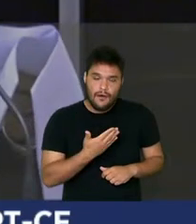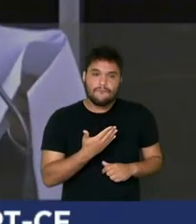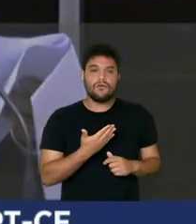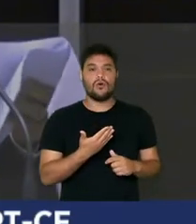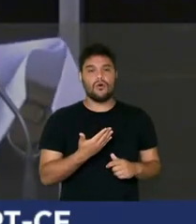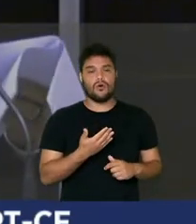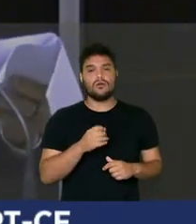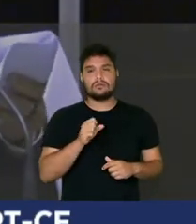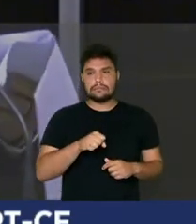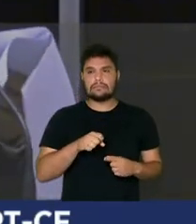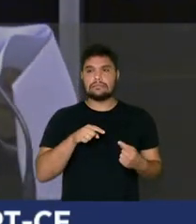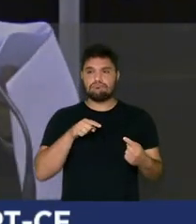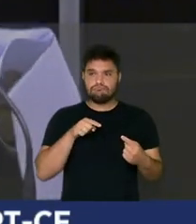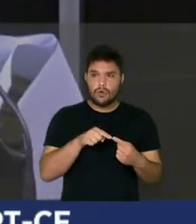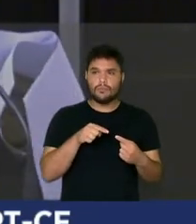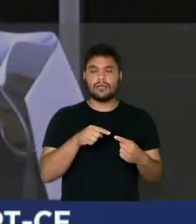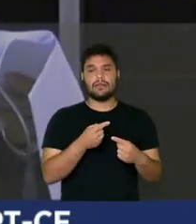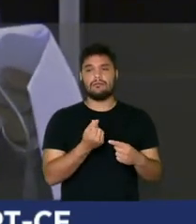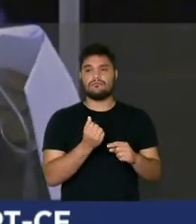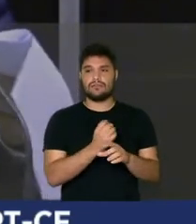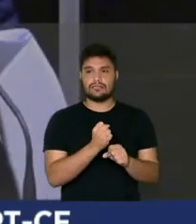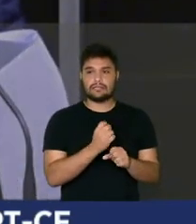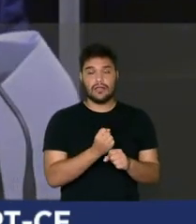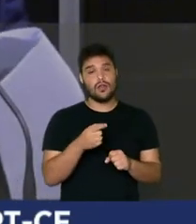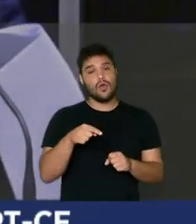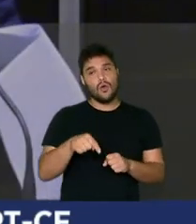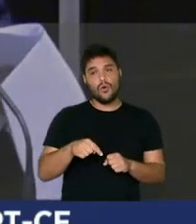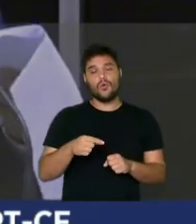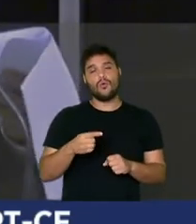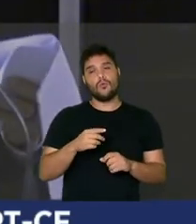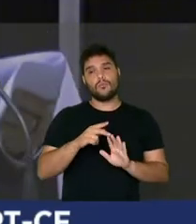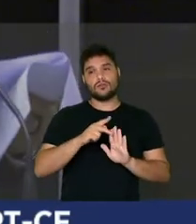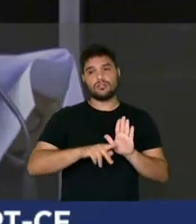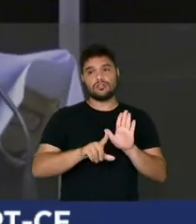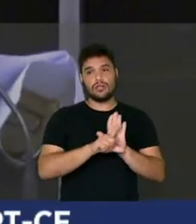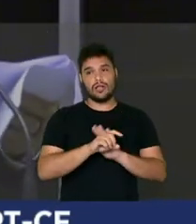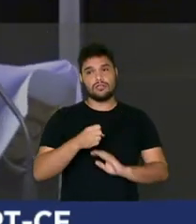PELA ADEQUAÇÃO ORÇAMENTÁRIA E FINANCEIRA, AO PROJETO DE LEI COMPLEMENTAR